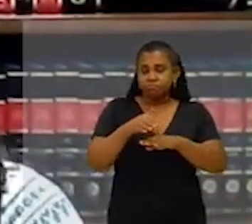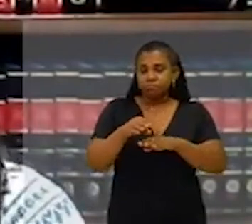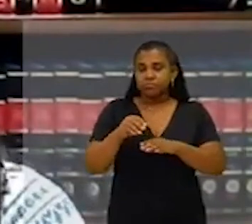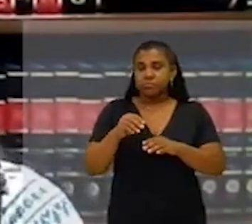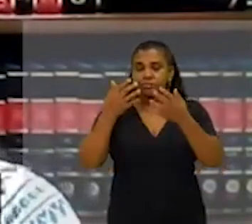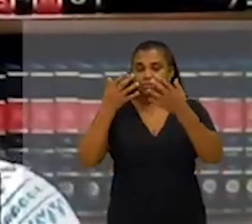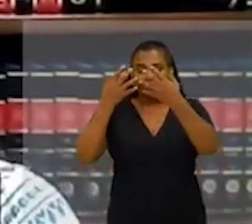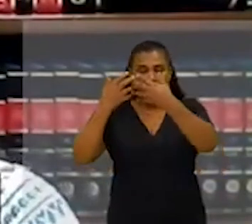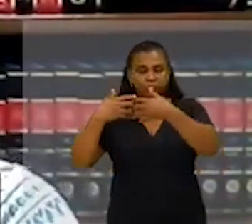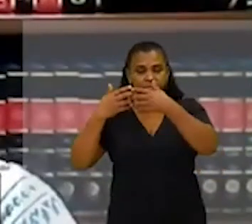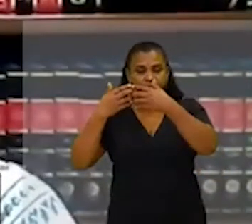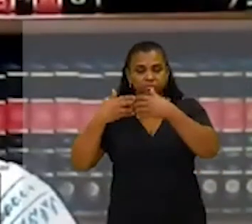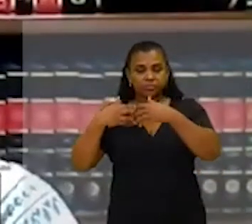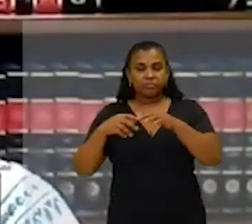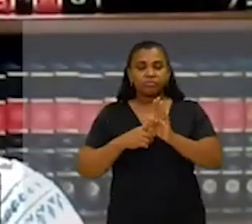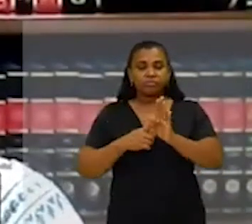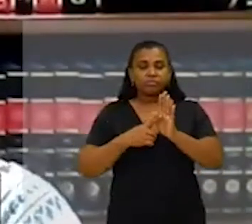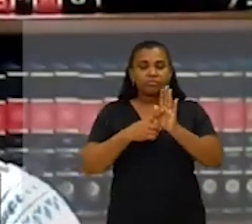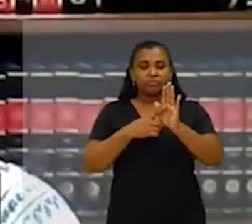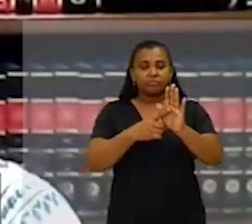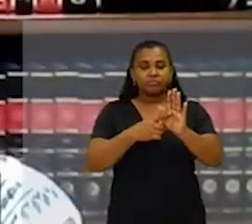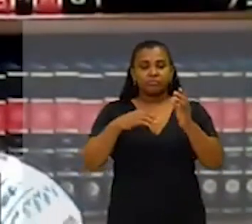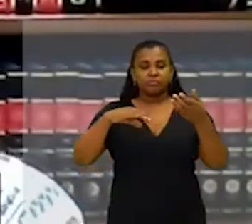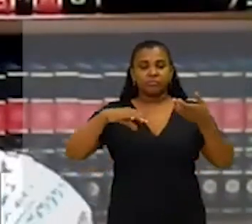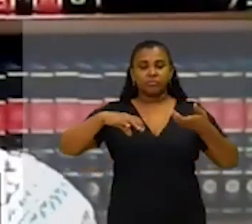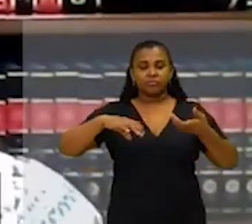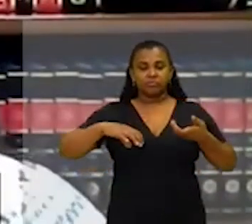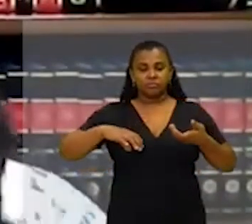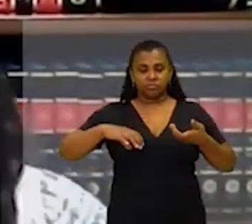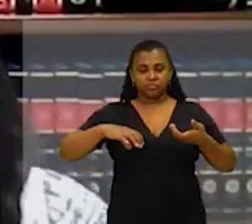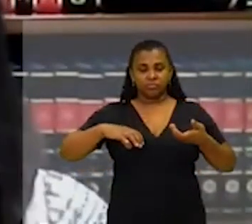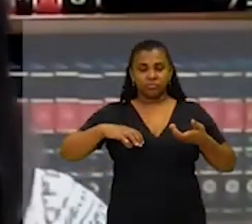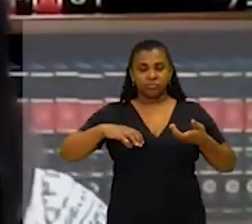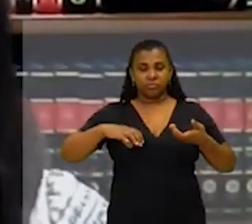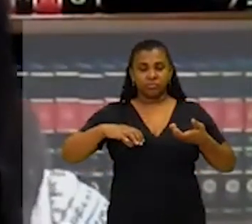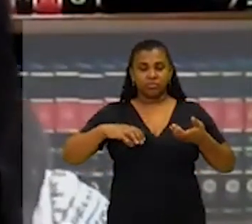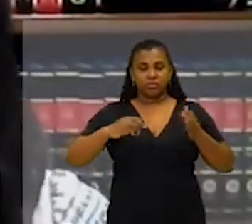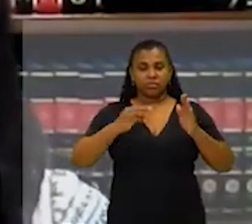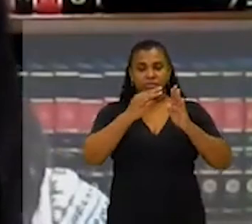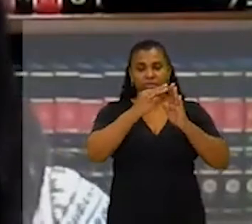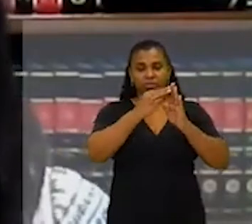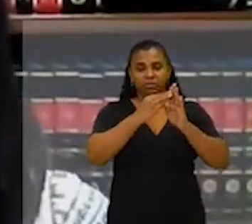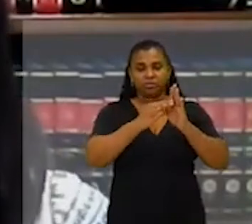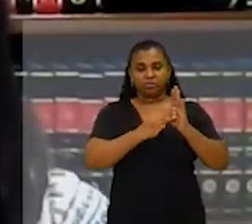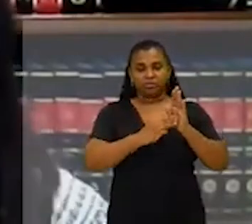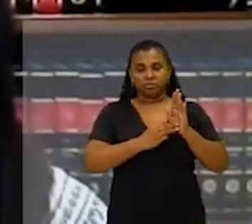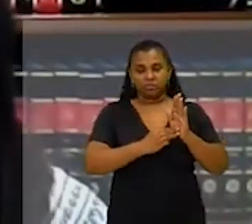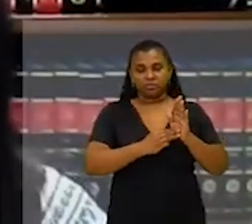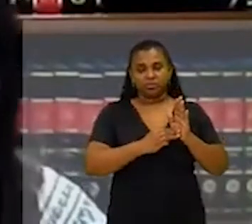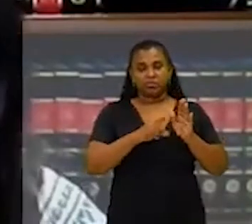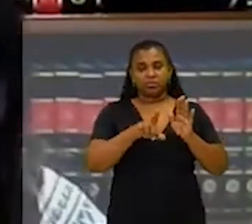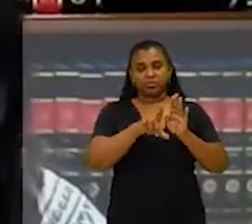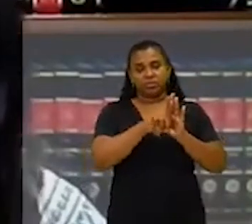levados ao ao congresso medidas legislativas que autorizem por exemplo e a doação a partidos